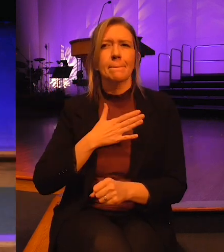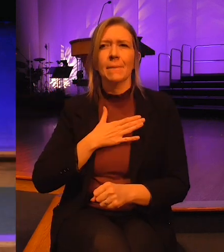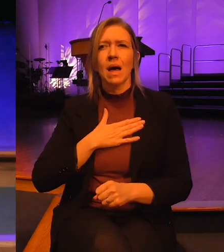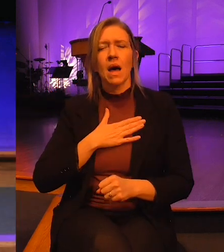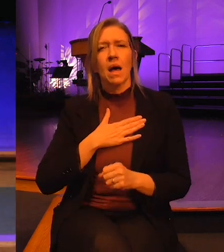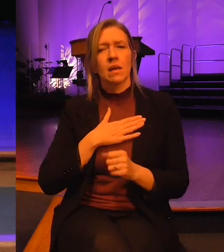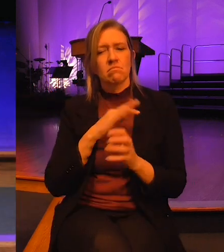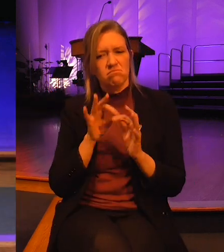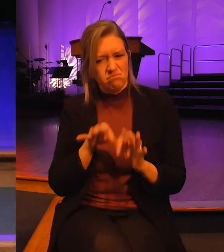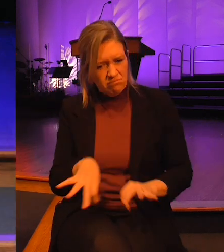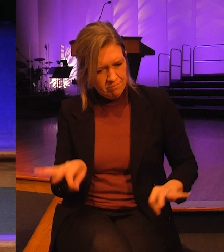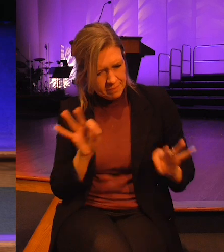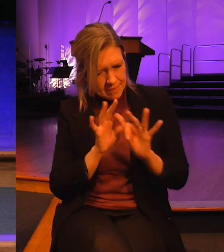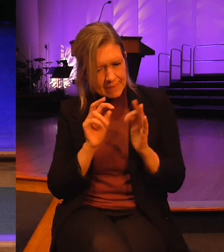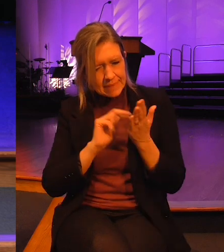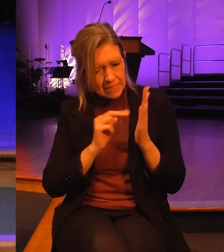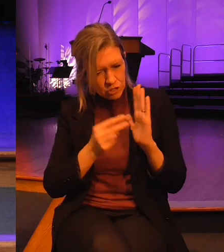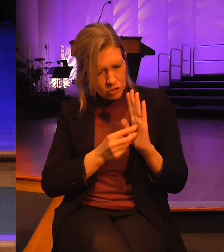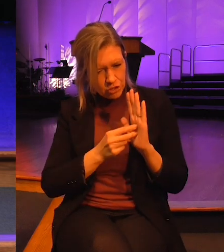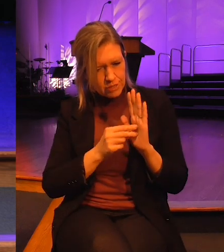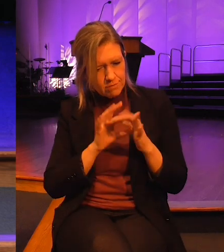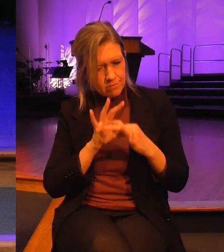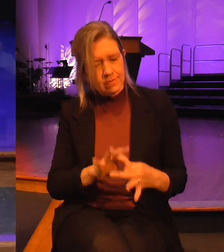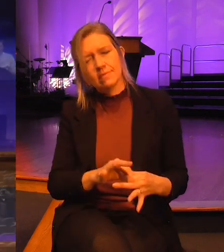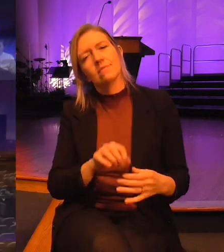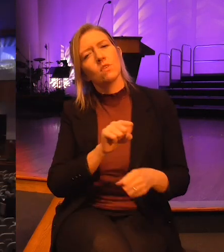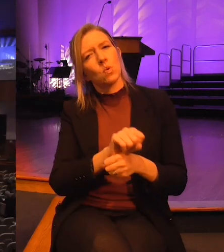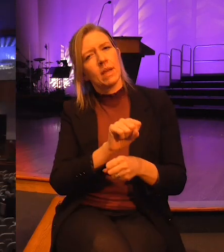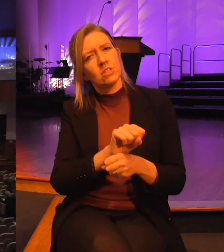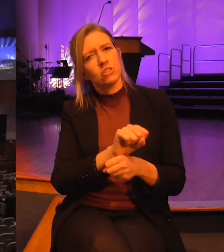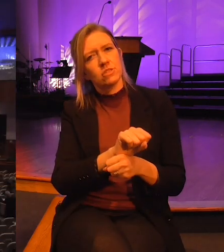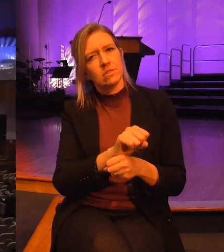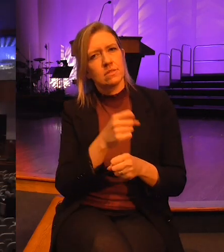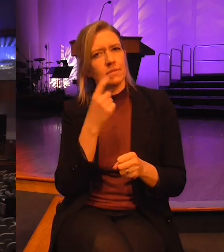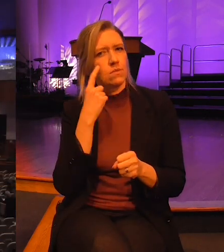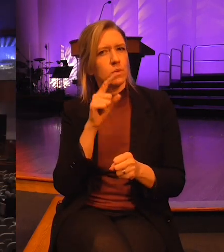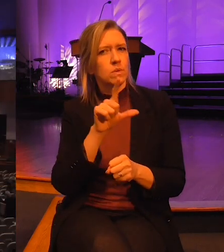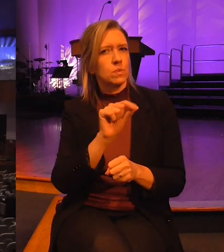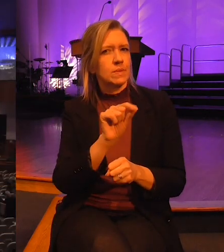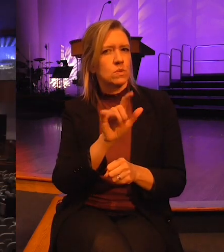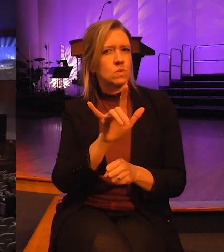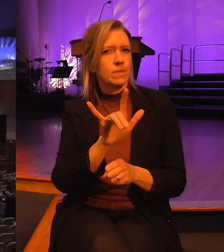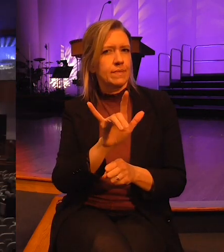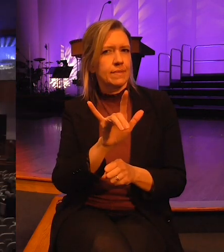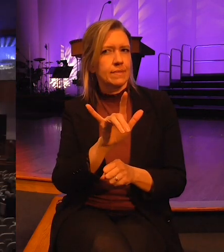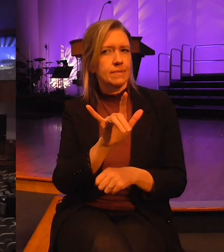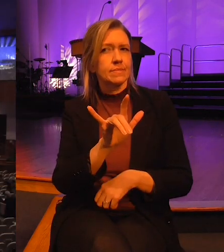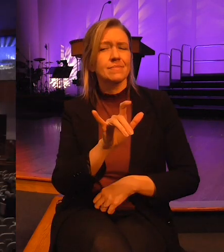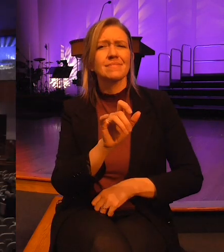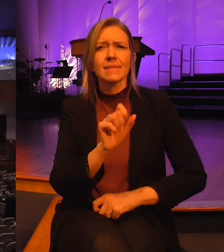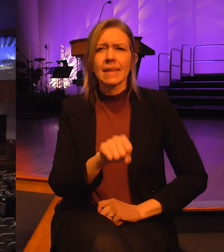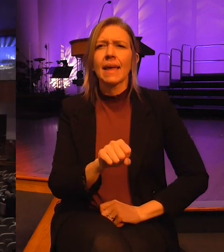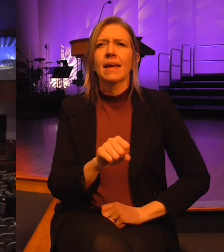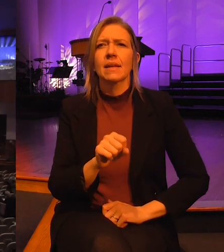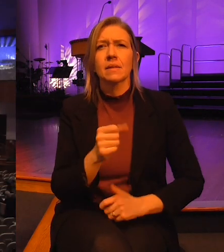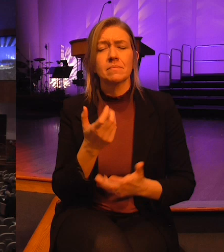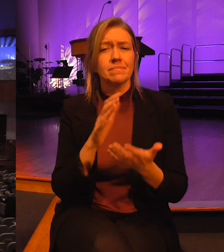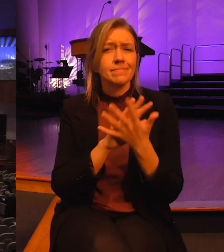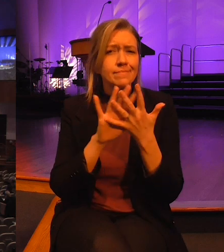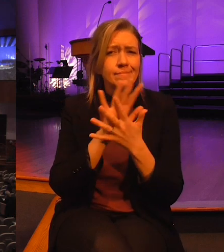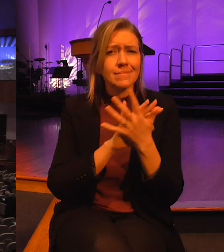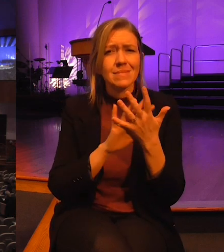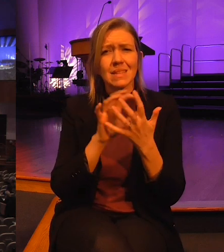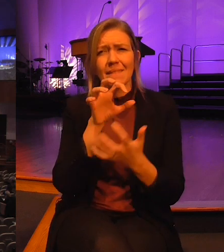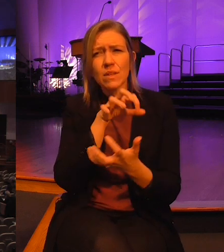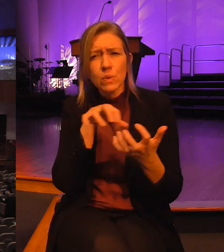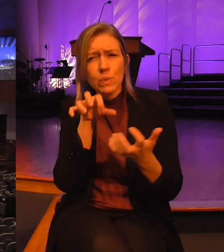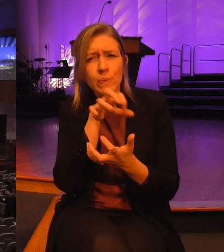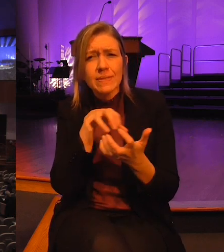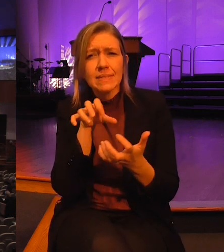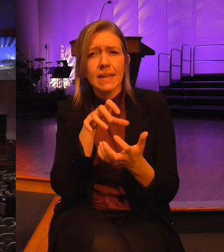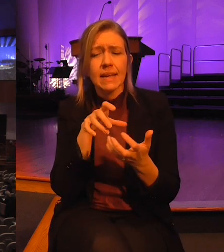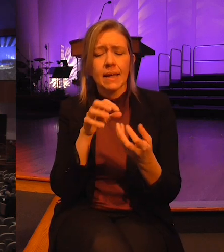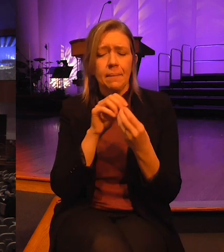la vocación en 2025 puede ser confuso puede ser JBL cualquier cosa que surja puede quedar muy claro